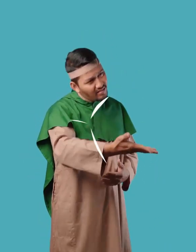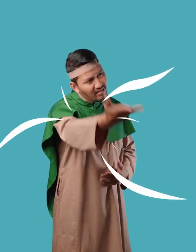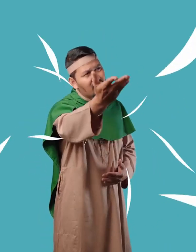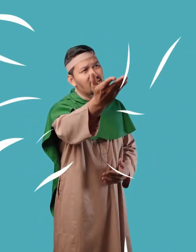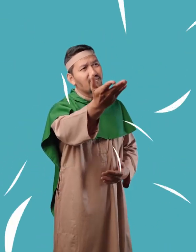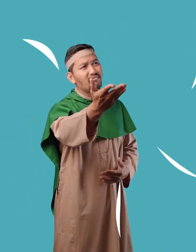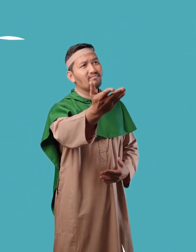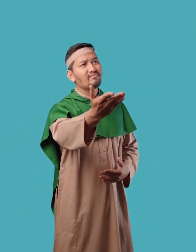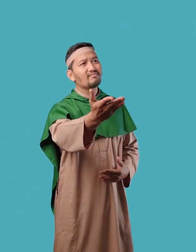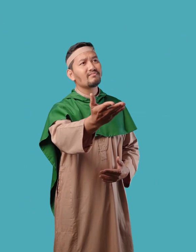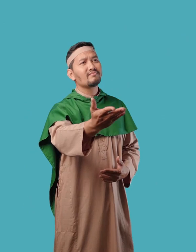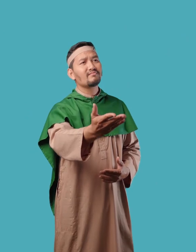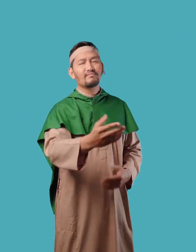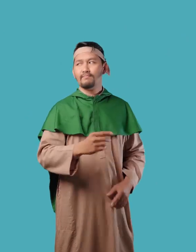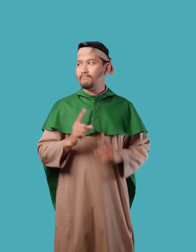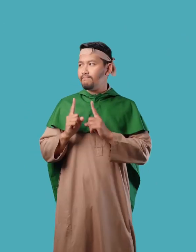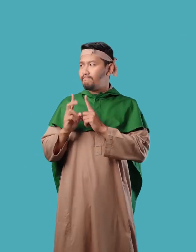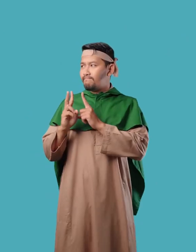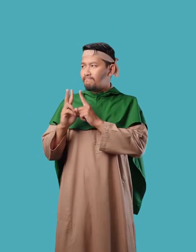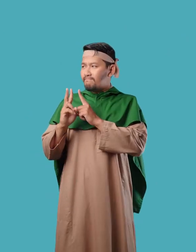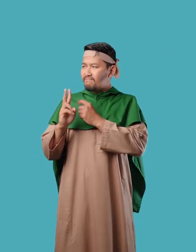Dengan berat hati, dia meninggalkan keluarganya